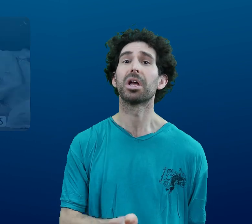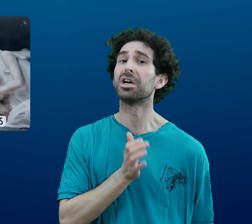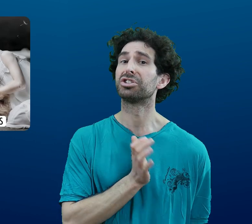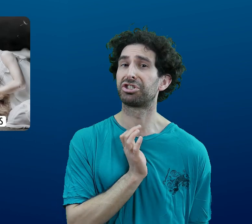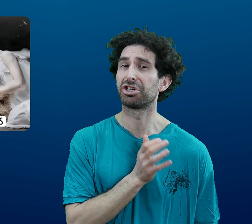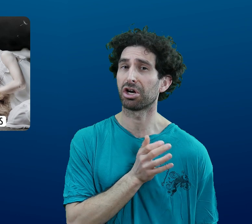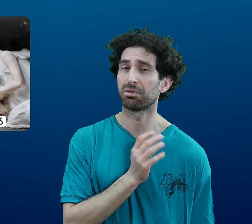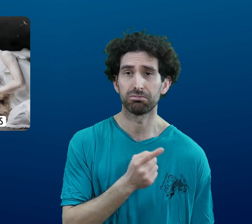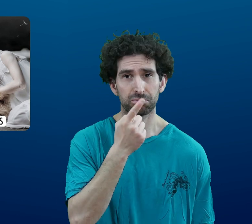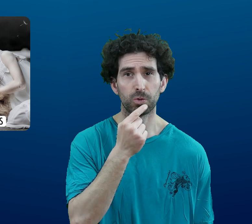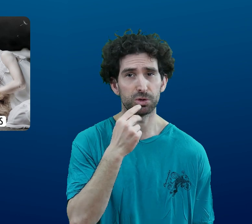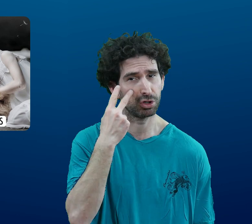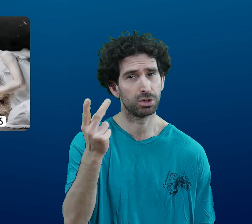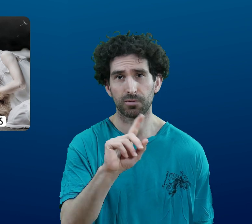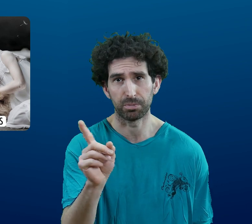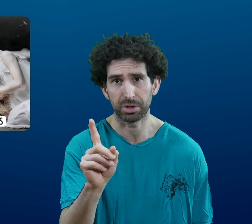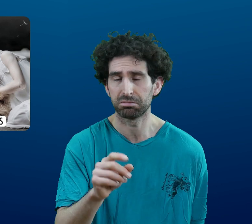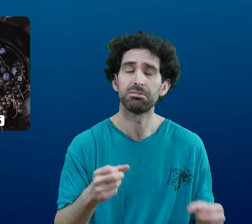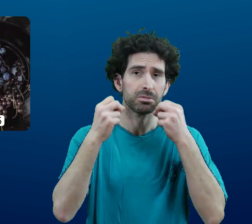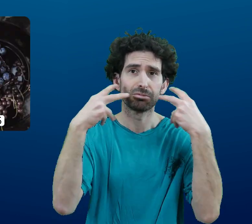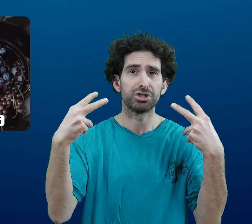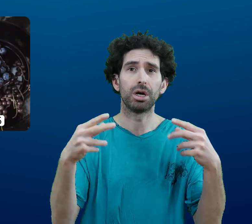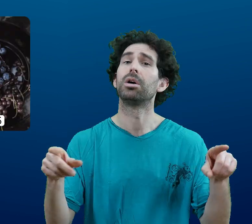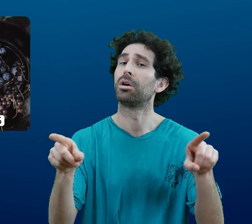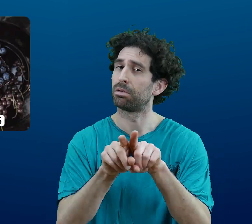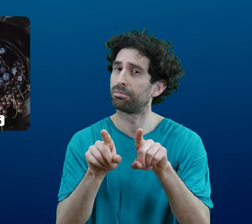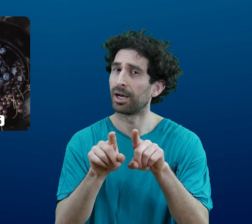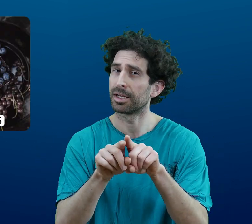Le chien ne voit pas le rouge comme le chat.